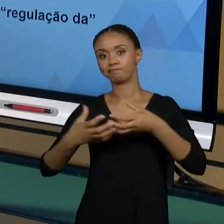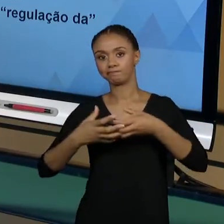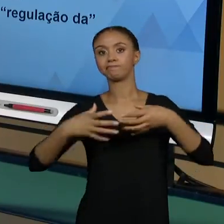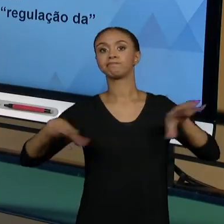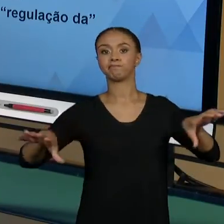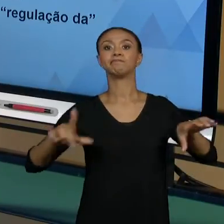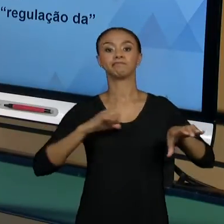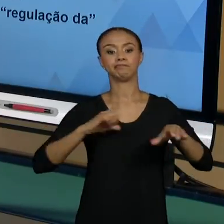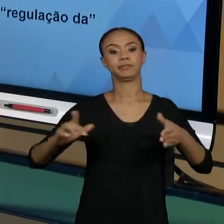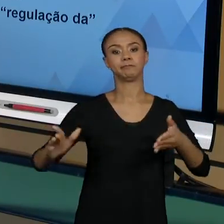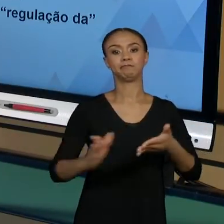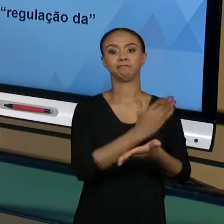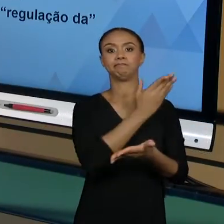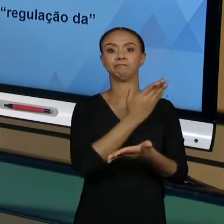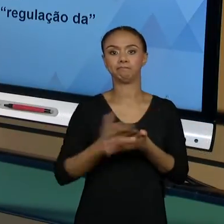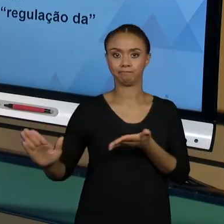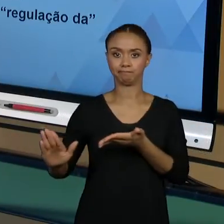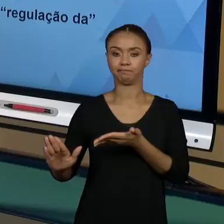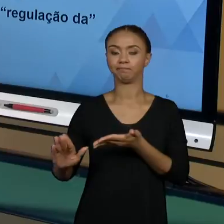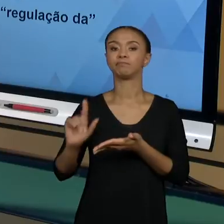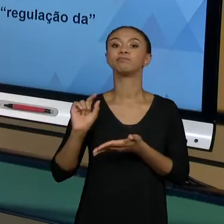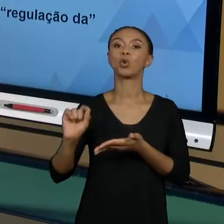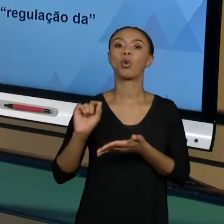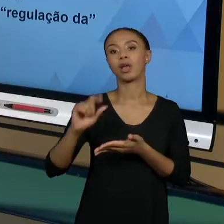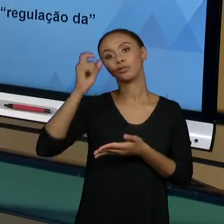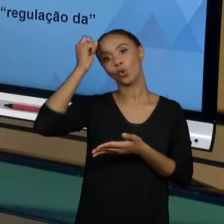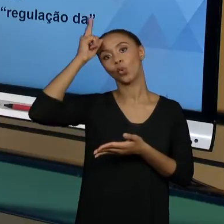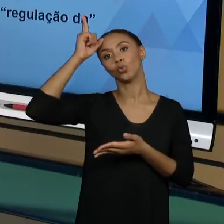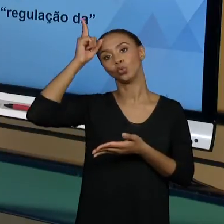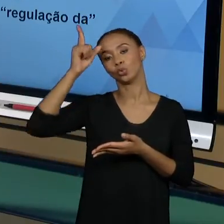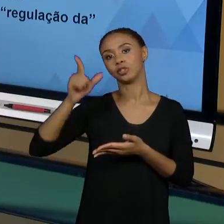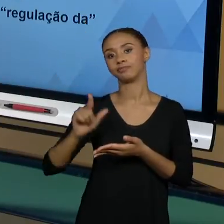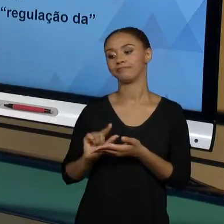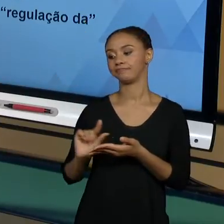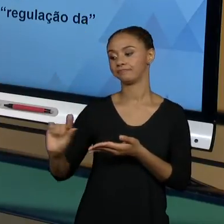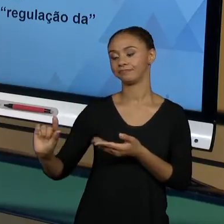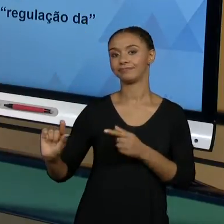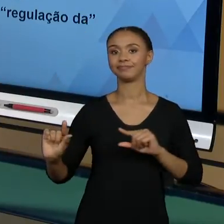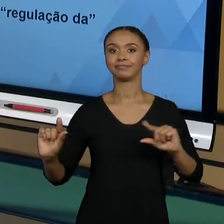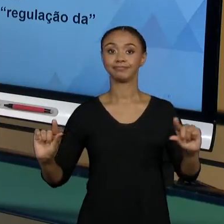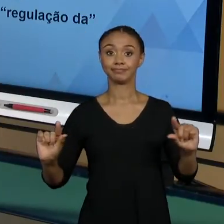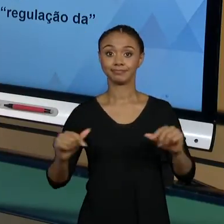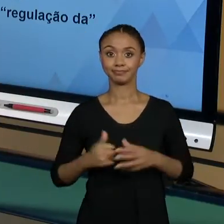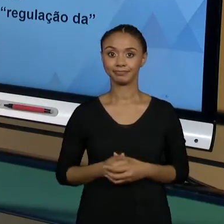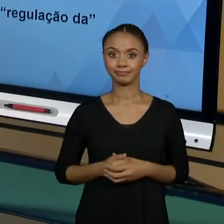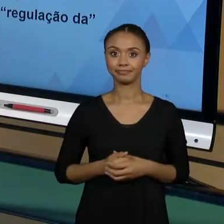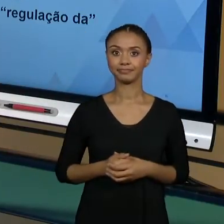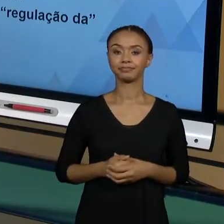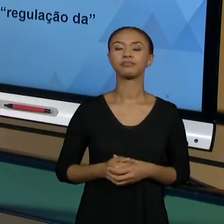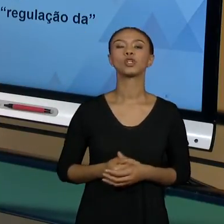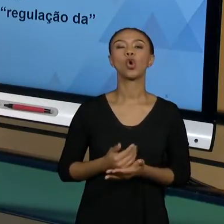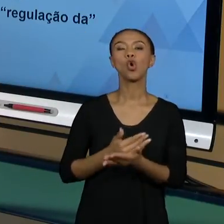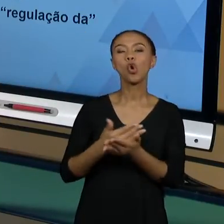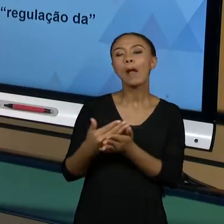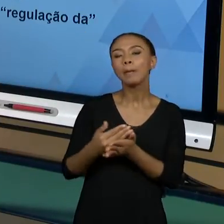OS GRUPOS À IDEIA DA CULTURA. E OS PRIMEIROS TRABALHOS DOS ESTUDOS CULTURAIS, ELES TÊM UMA